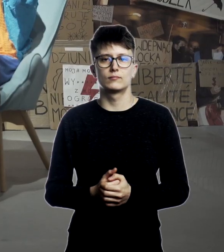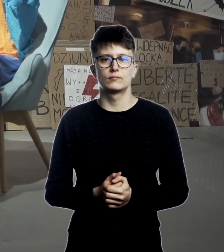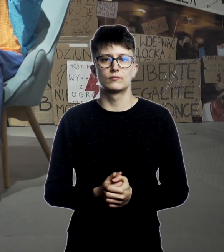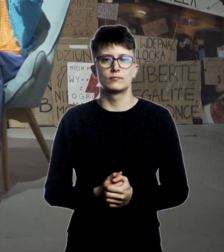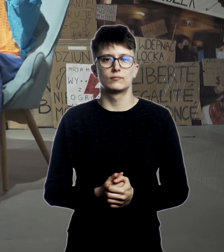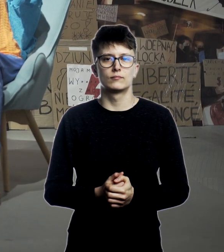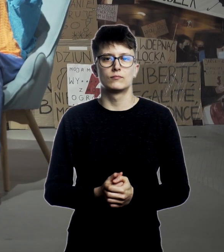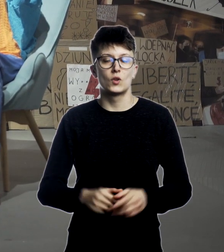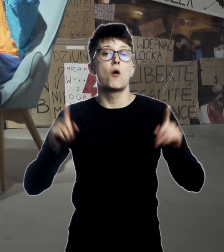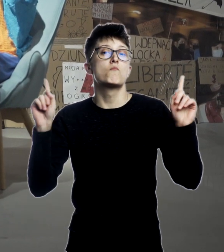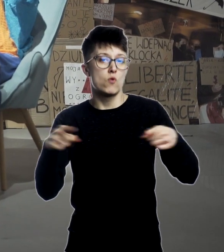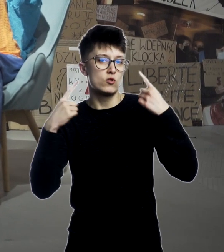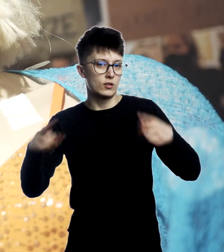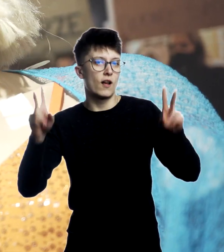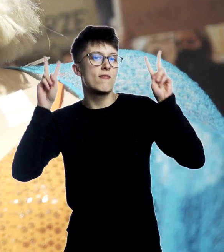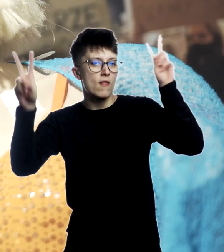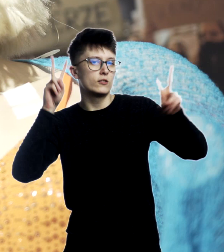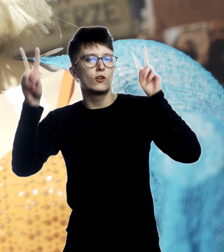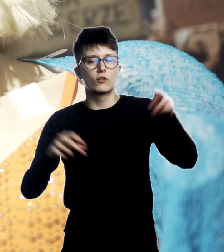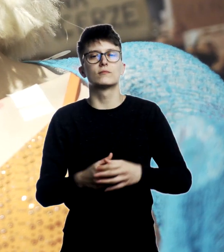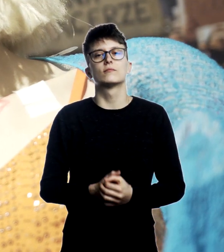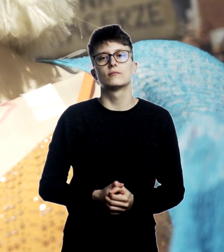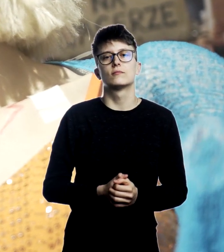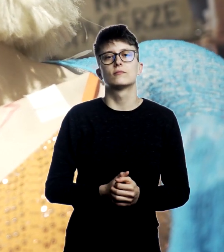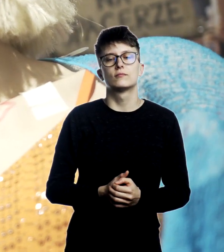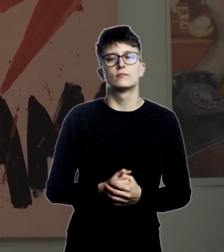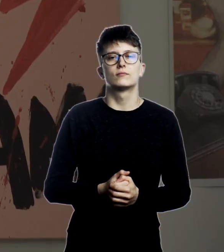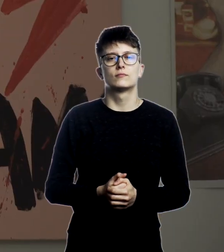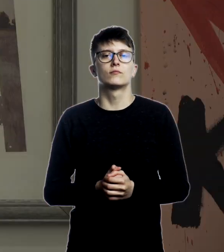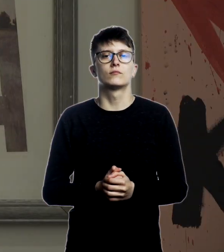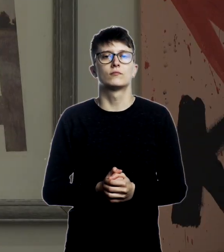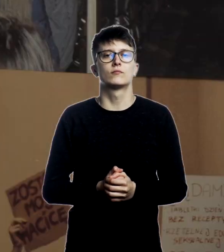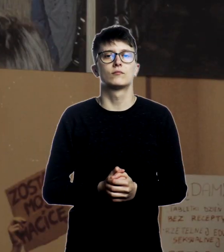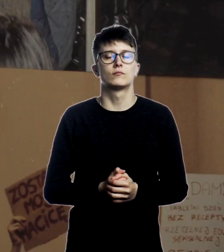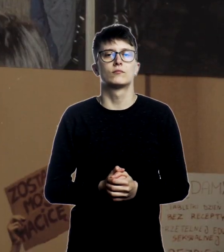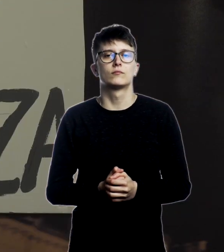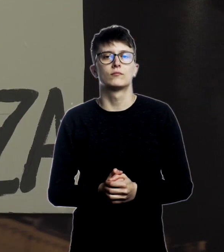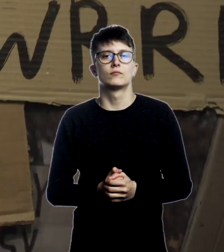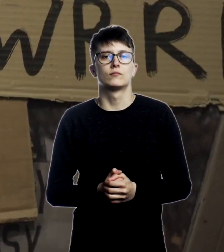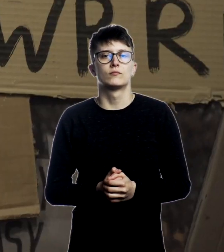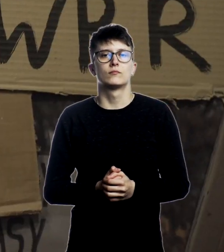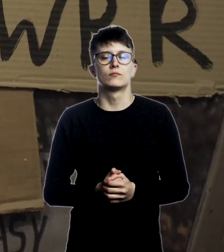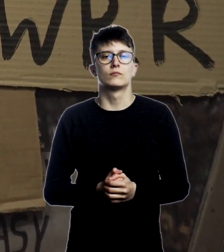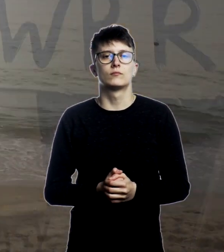[rytmiczna muzyka disco]